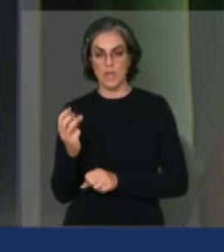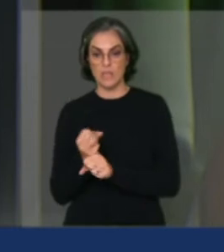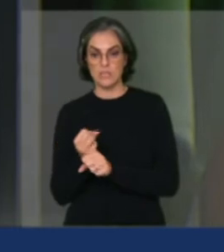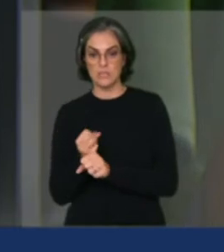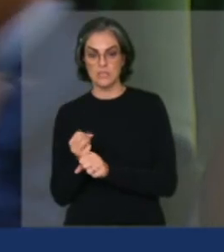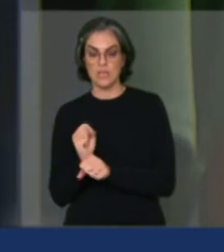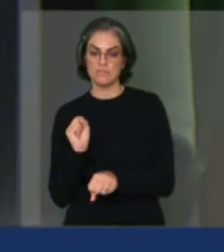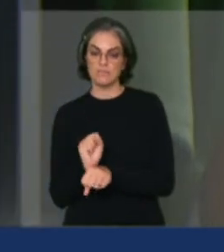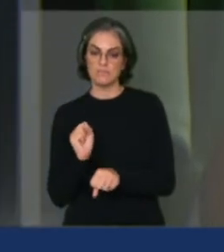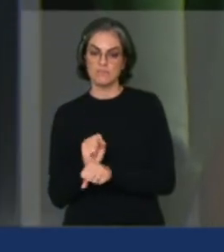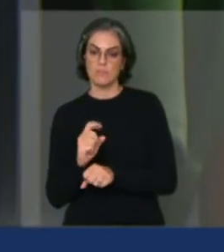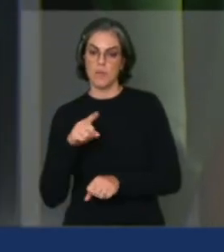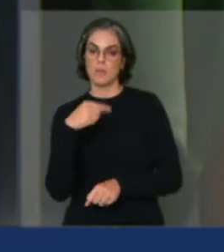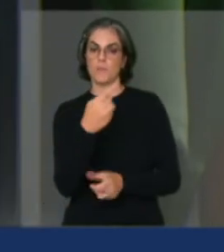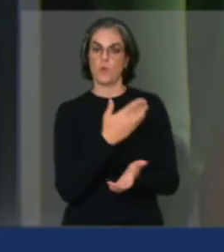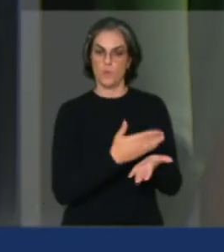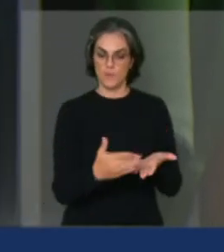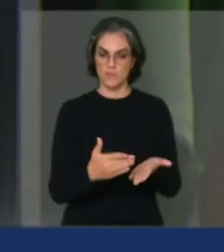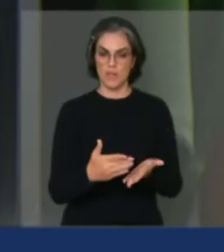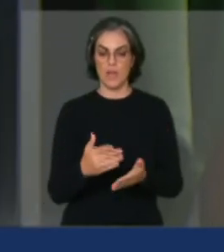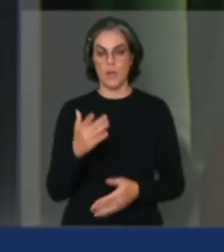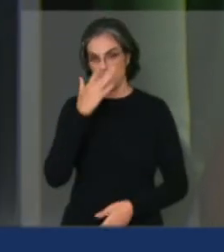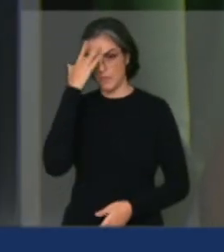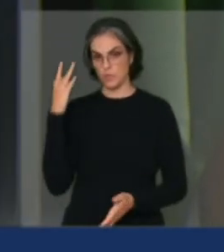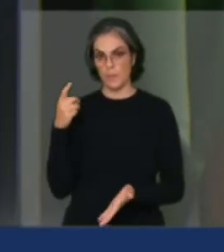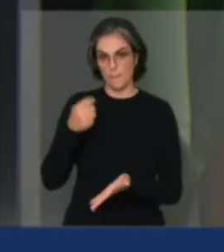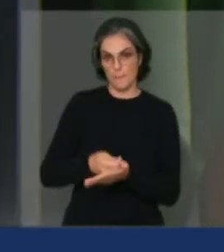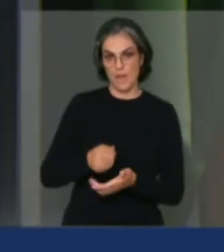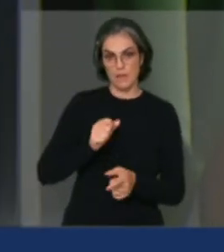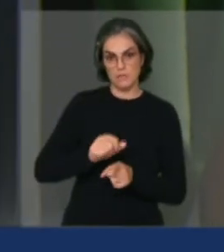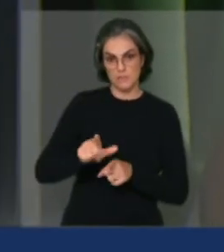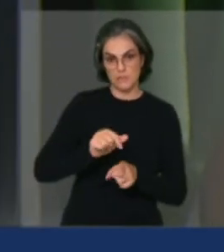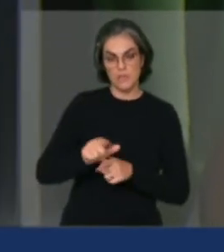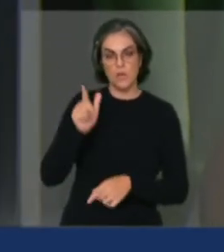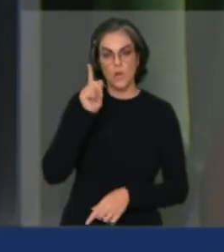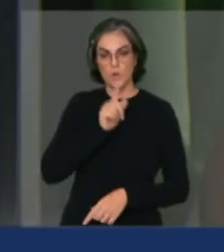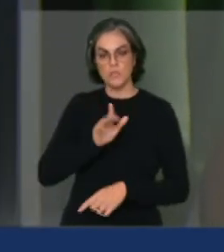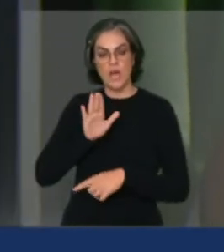E QUEM PAGA PARCELAS, TEM UM PRÊMIO COM SUBSÍDIO NAS